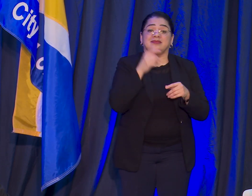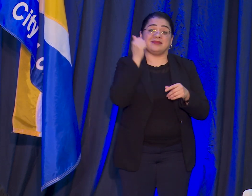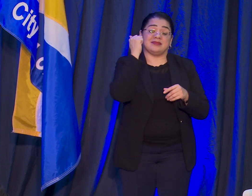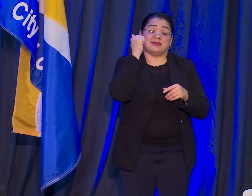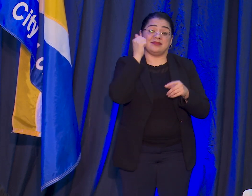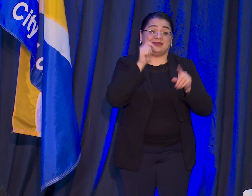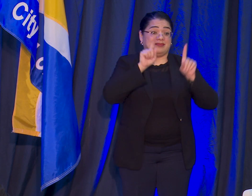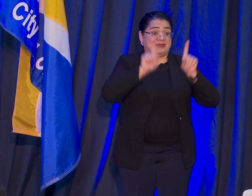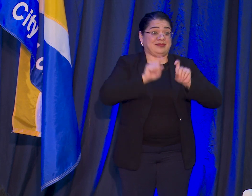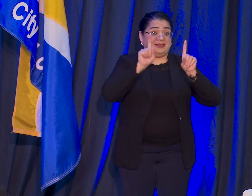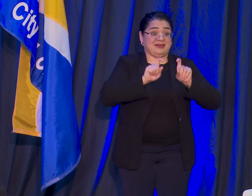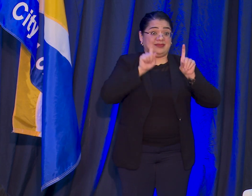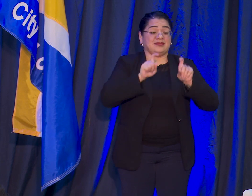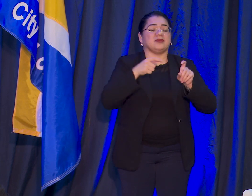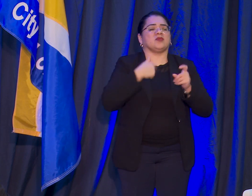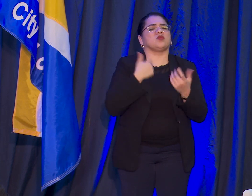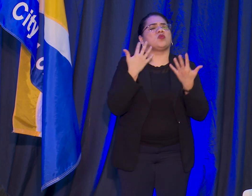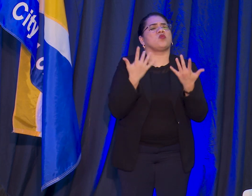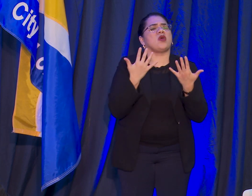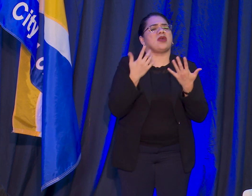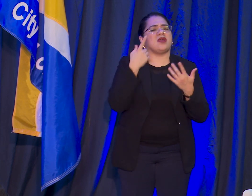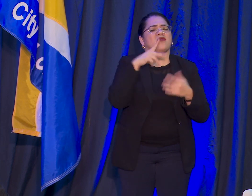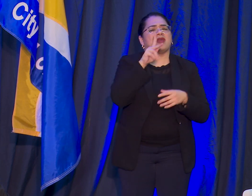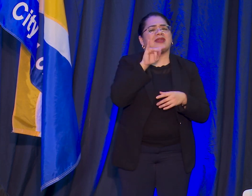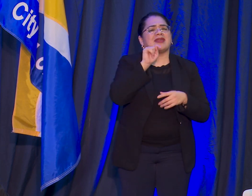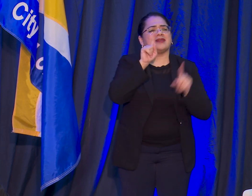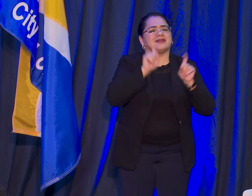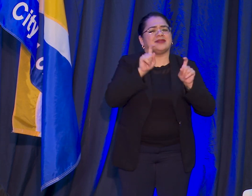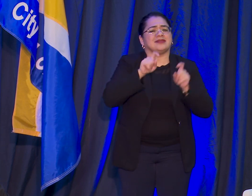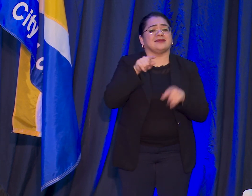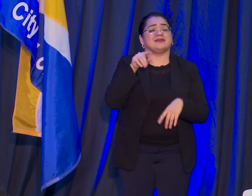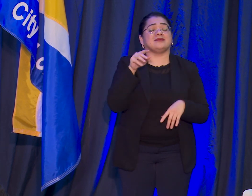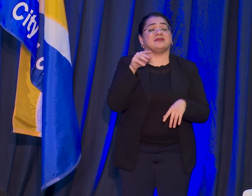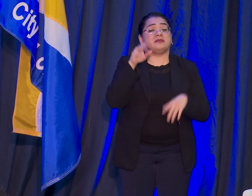obtener Irma's pruebas poor con como dijo el alcalde Roberto Garcia AM